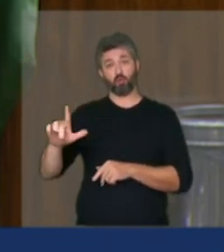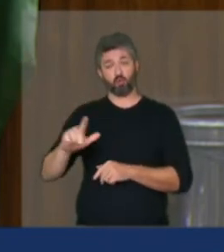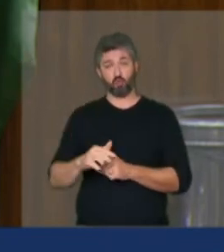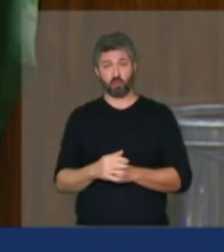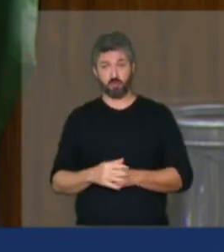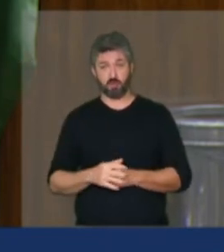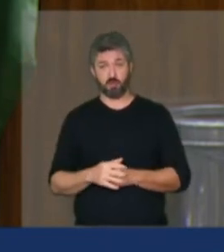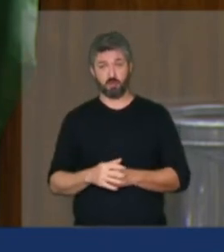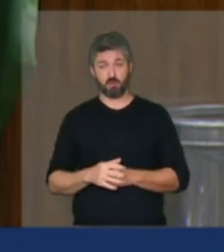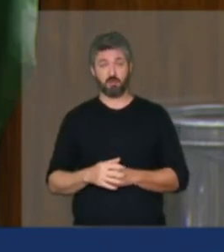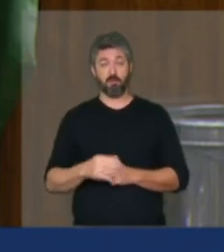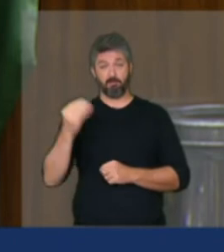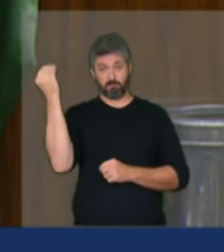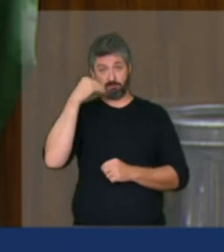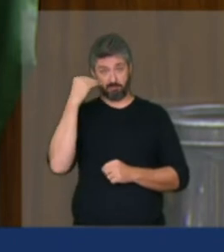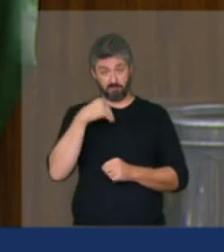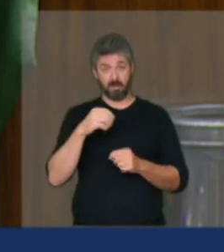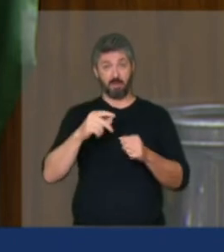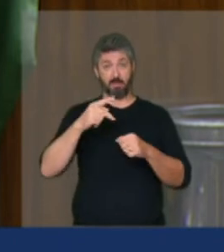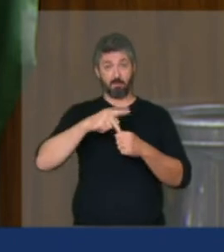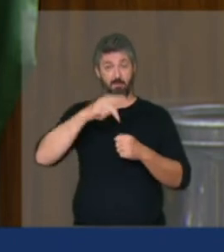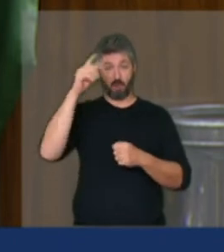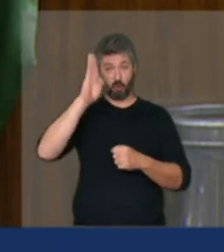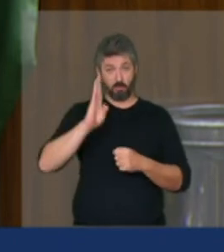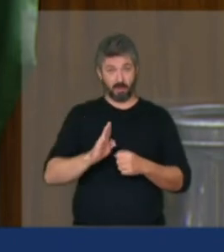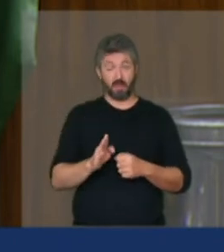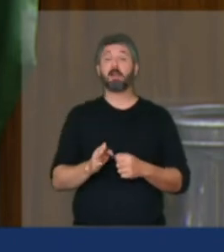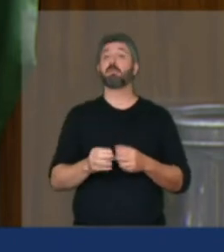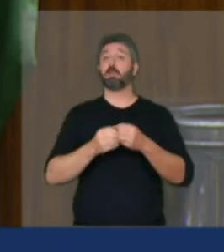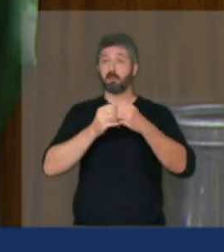ENFRAQUECIMENTO DA PETROBRAS, PREJUDICA A REFIRO APRESENTO DO RIO GRANDE DO SUL. AO VENDER OS CORREIOS PREJUDICA